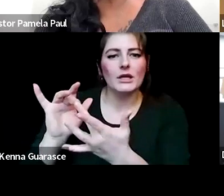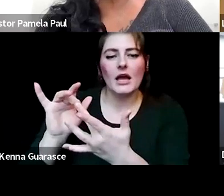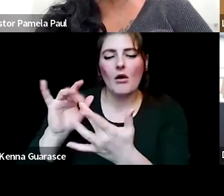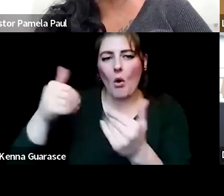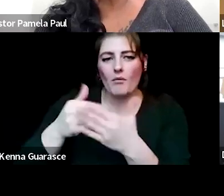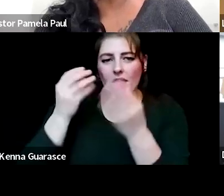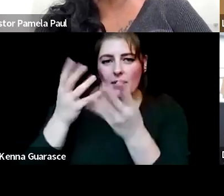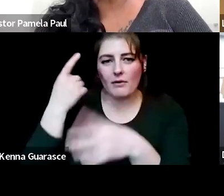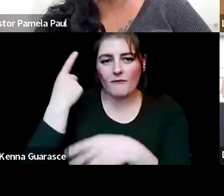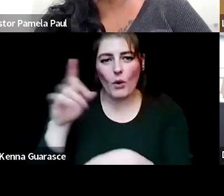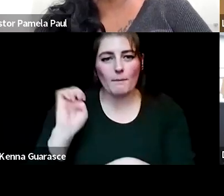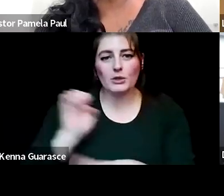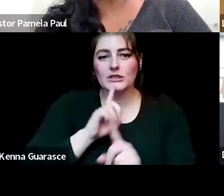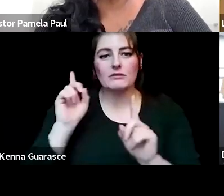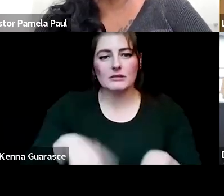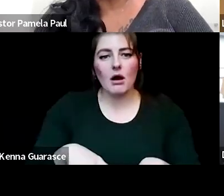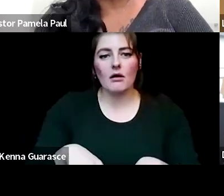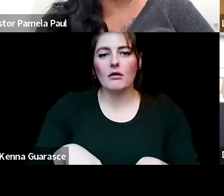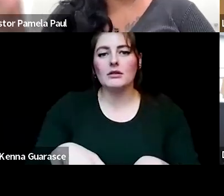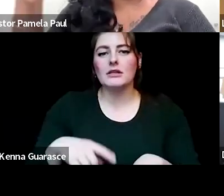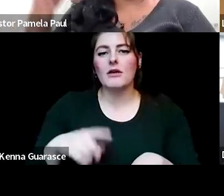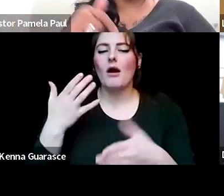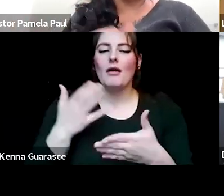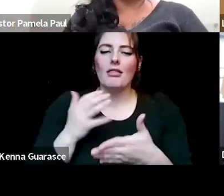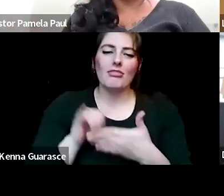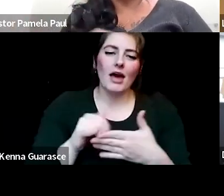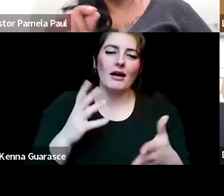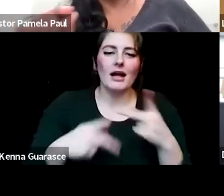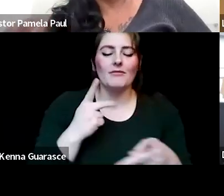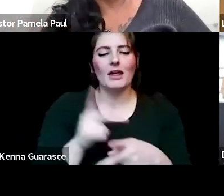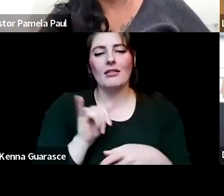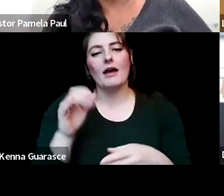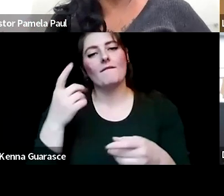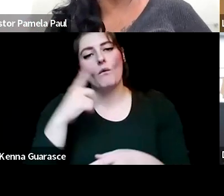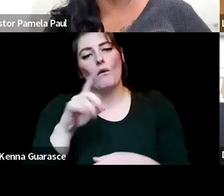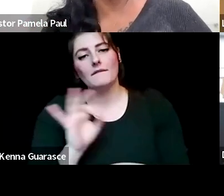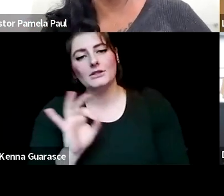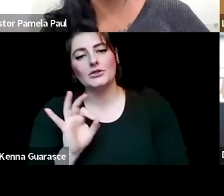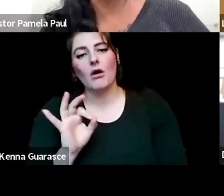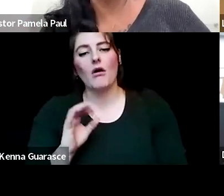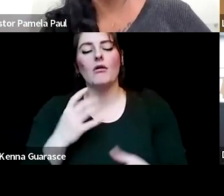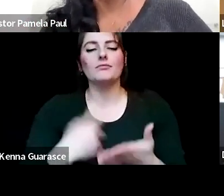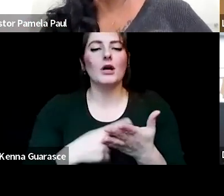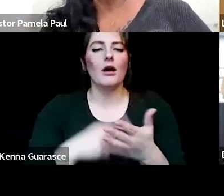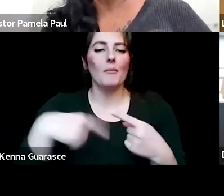sobre respuestas de emergencia, fentanilo y eso. Pregunta sobre el fentanilo,